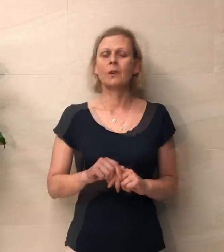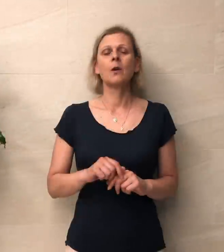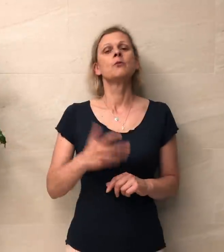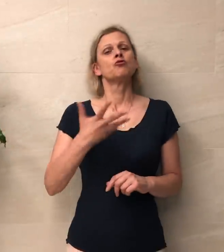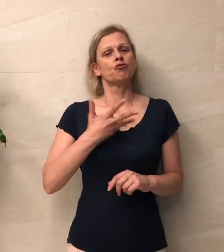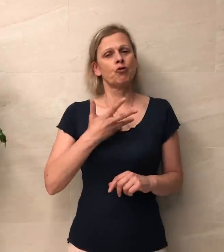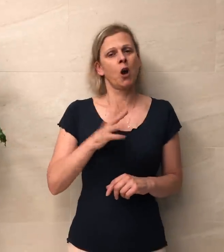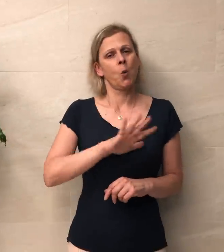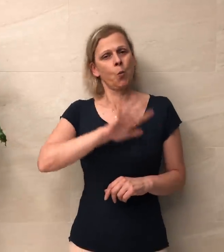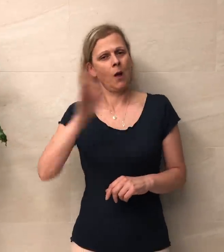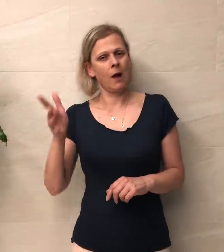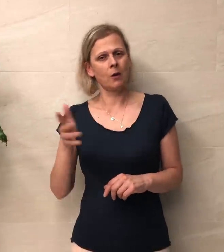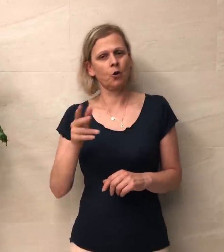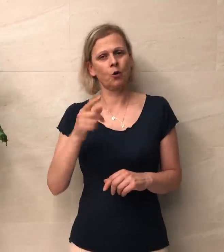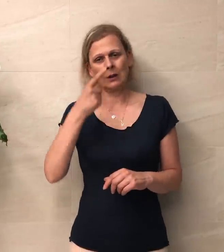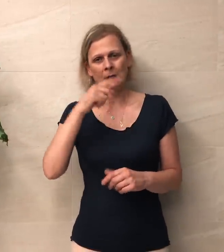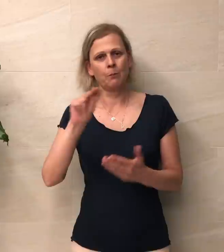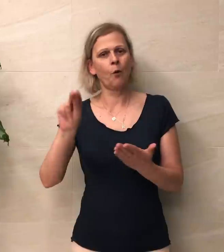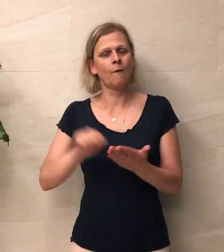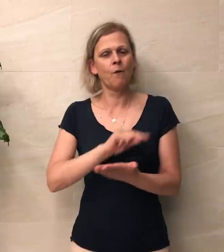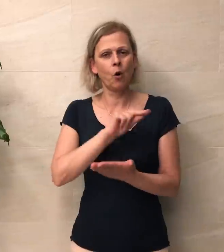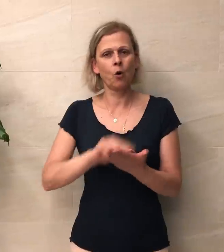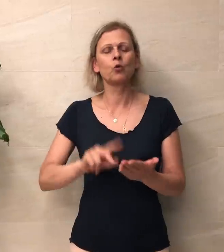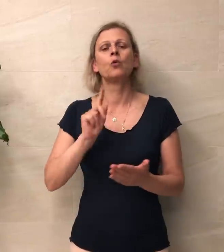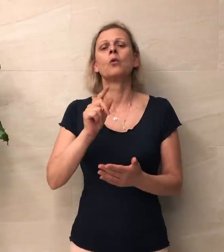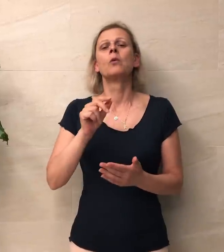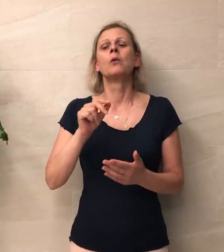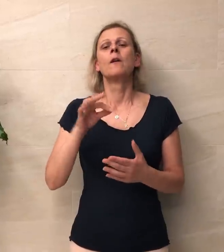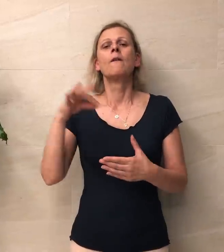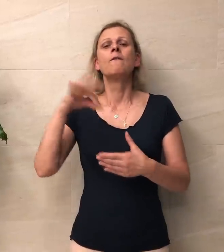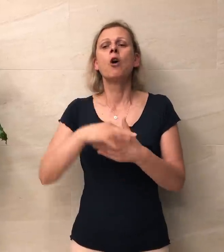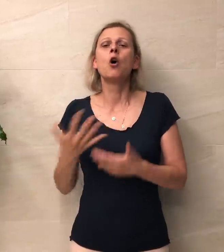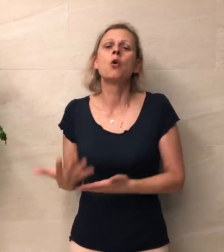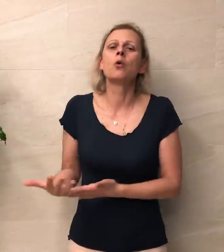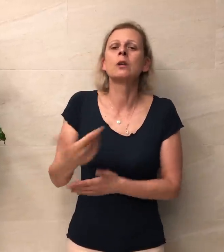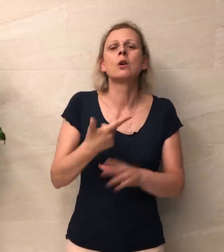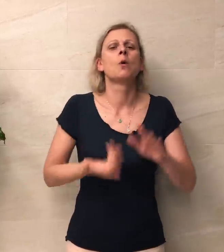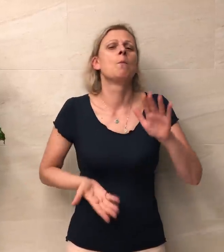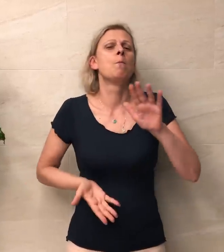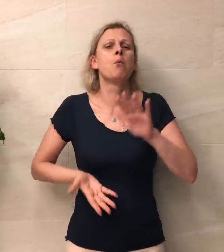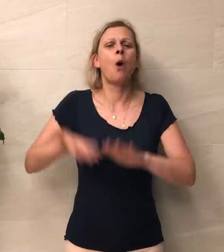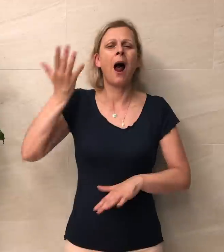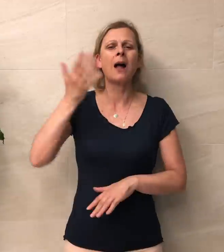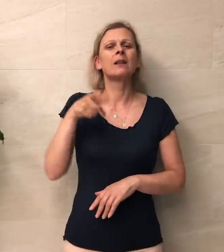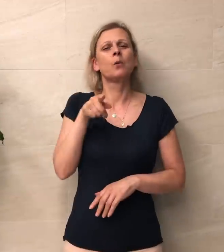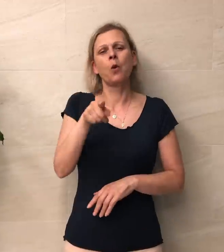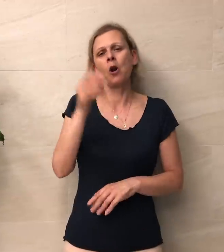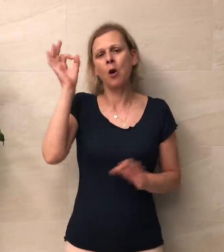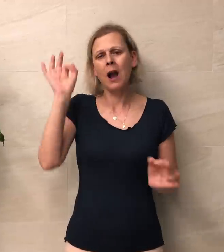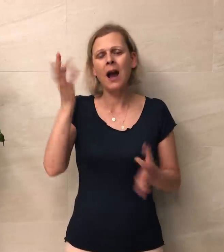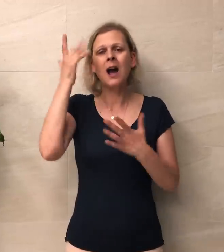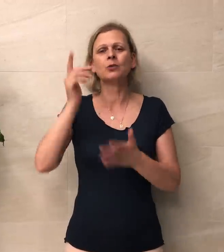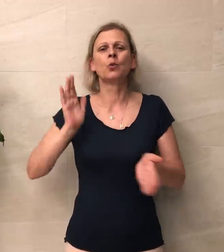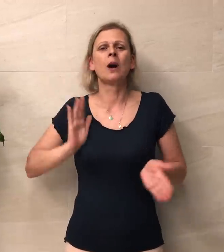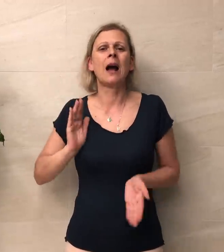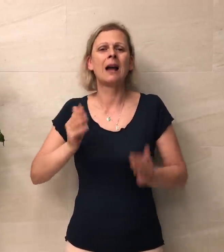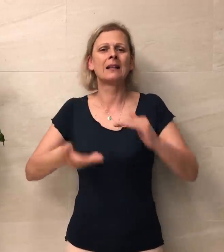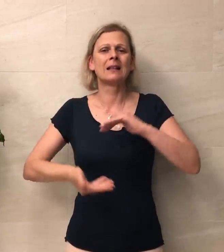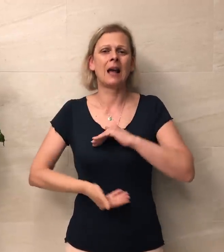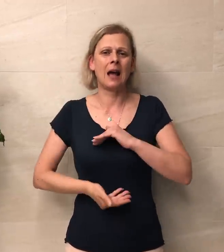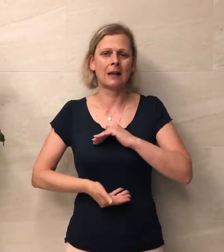Inoltre, esiste un’altra tipologia di voto che è quella a maggioranza relativa che consiste nell’ottenimento del maggior numero di voti e verrà utilizzata